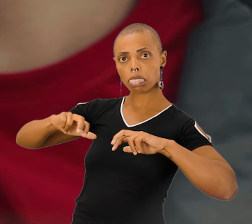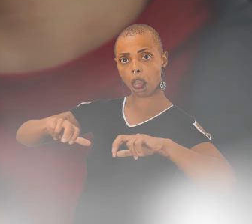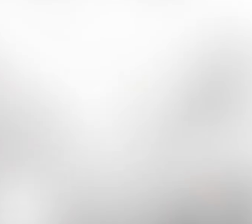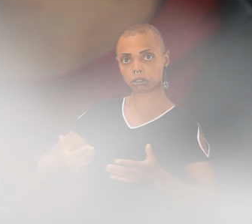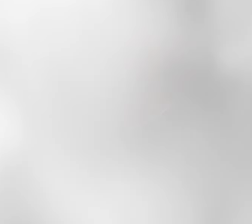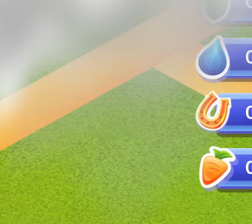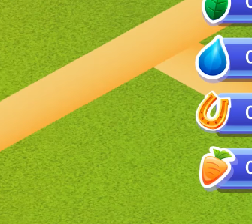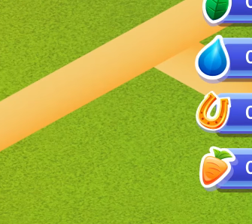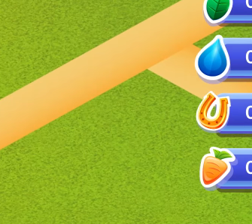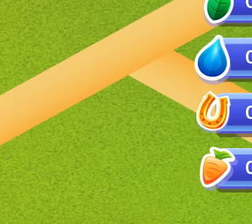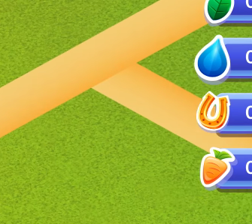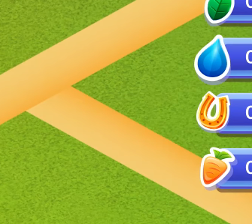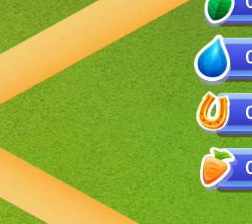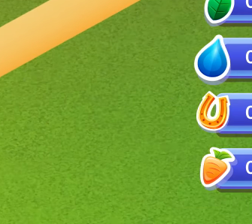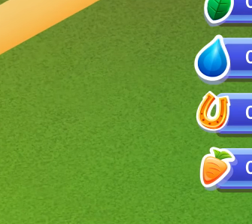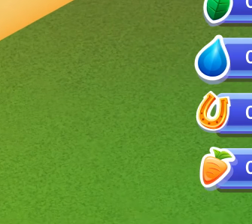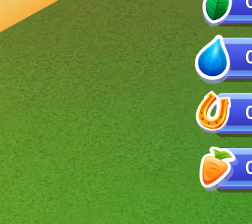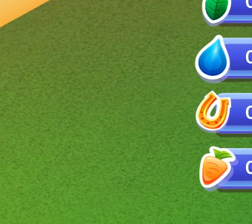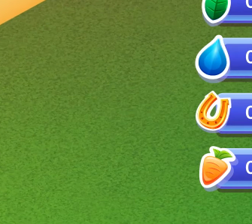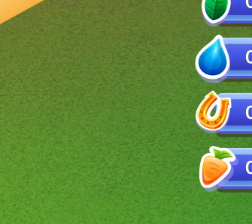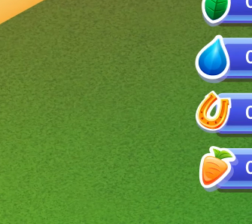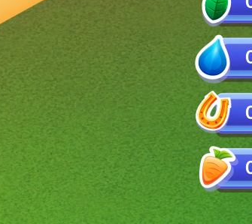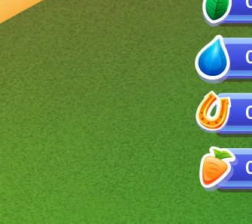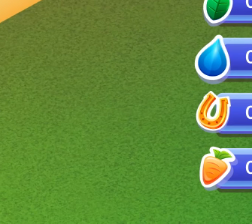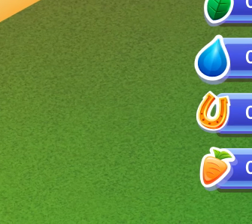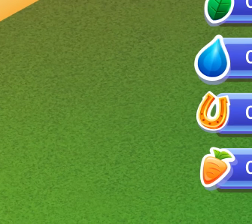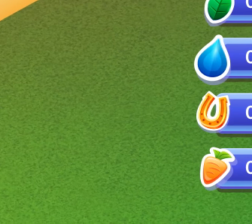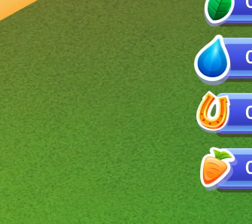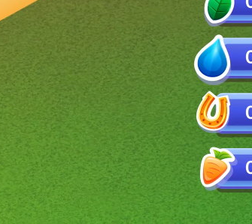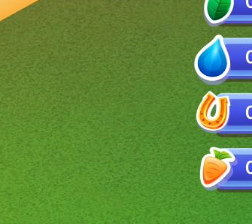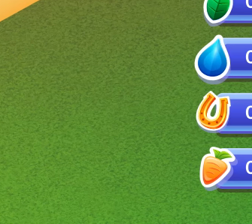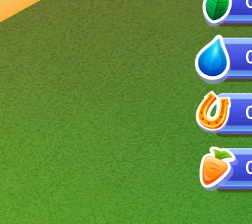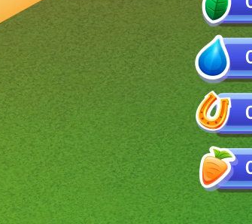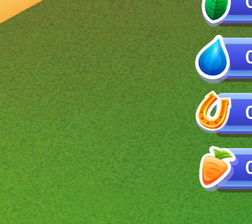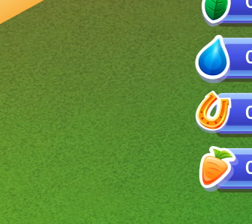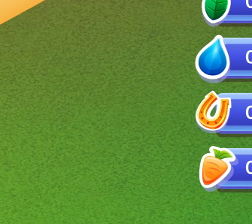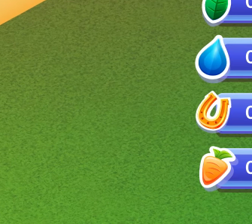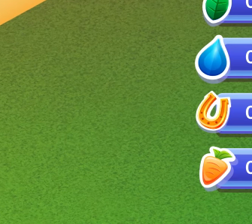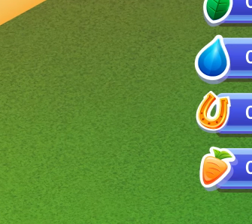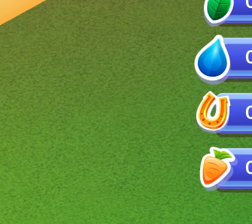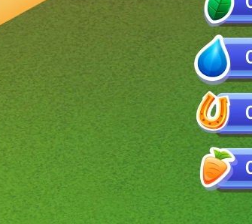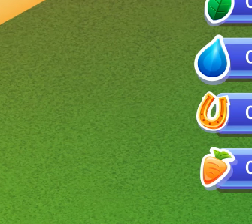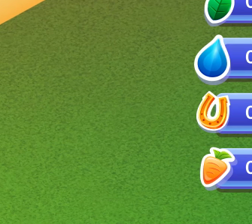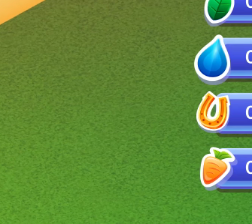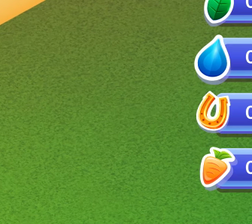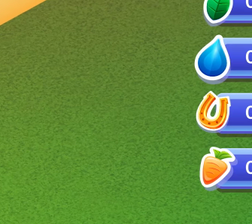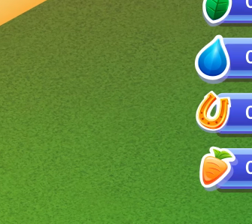Suave [Bipes]